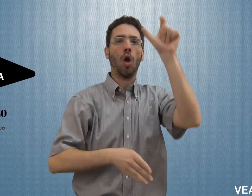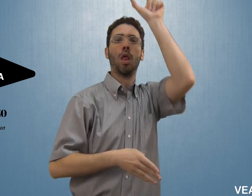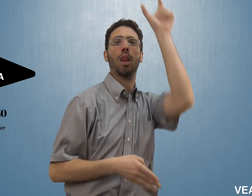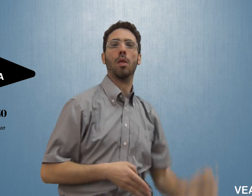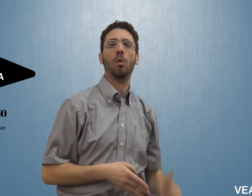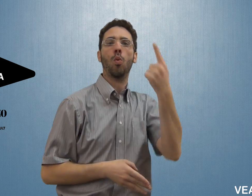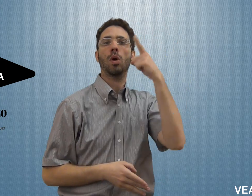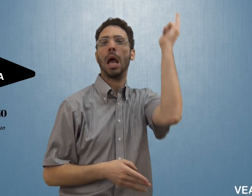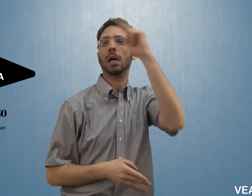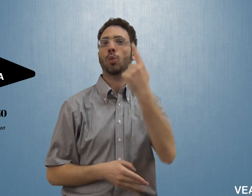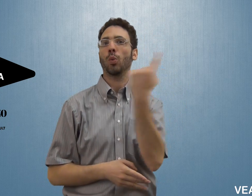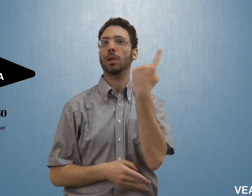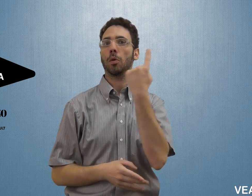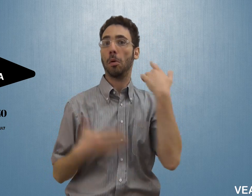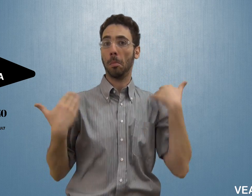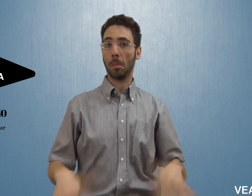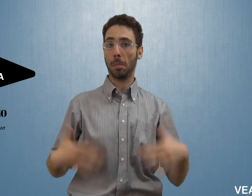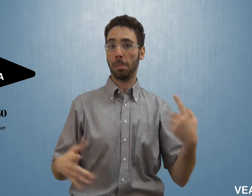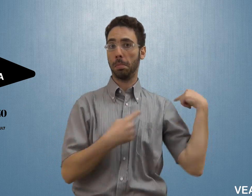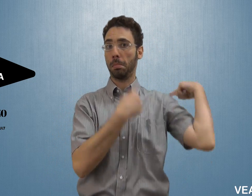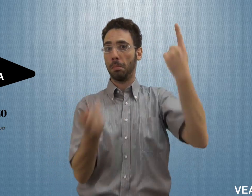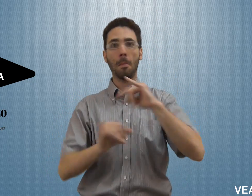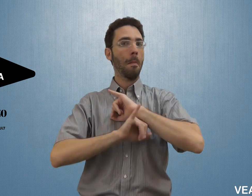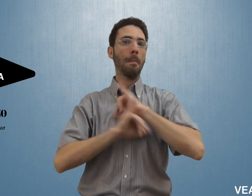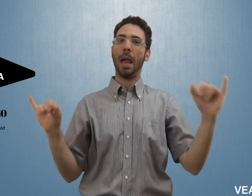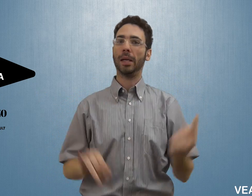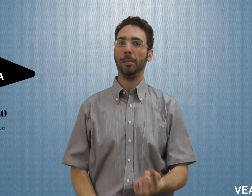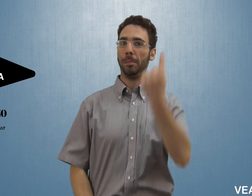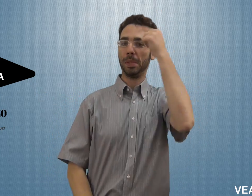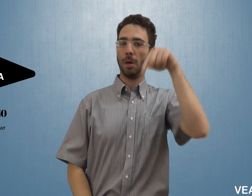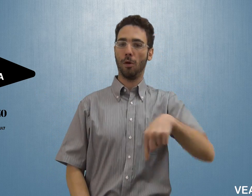è dedicato a un unico artista,